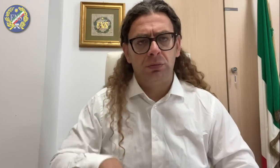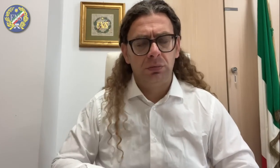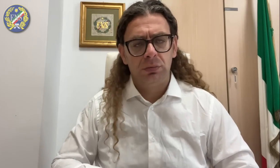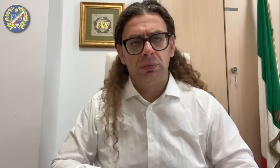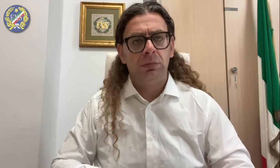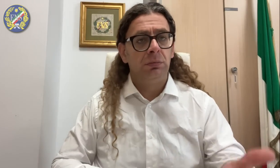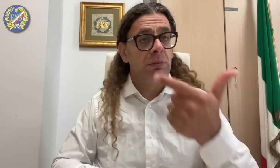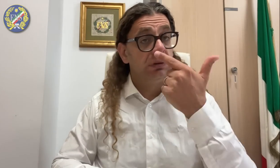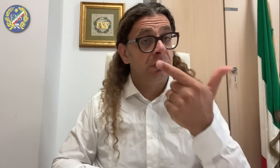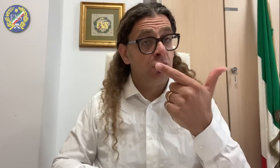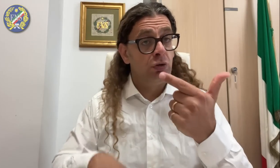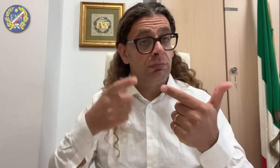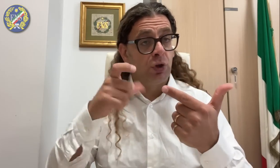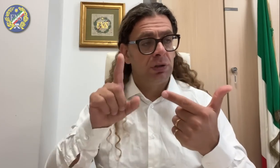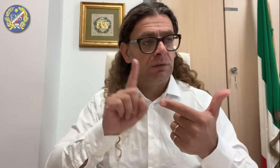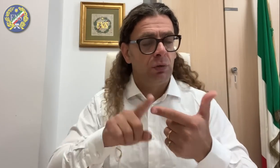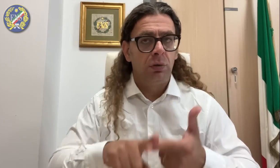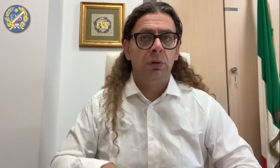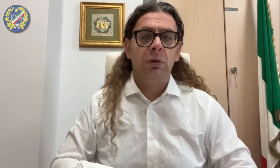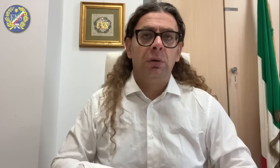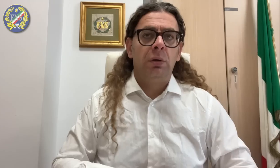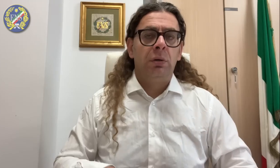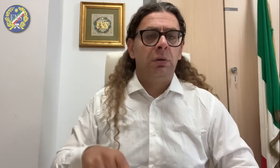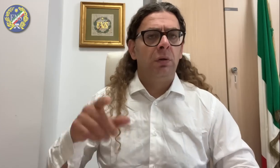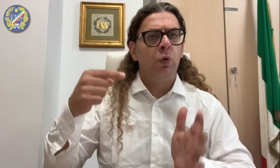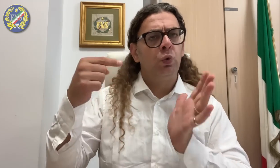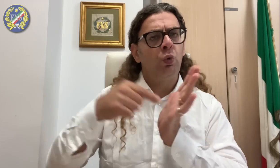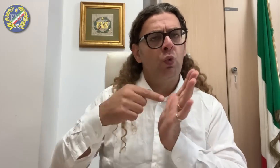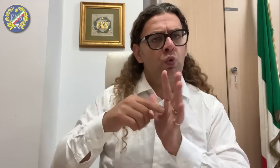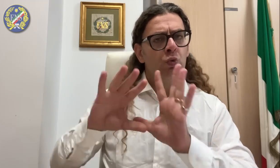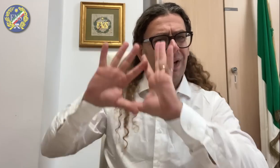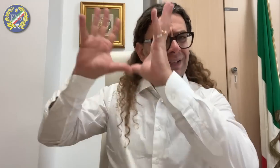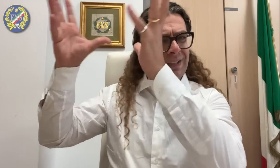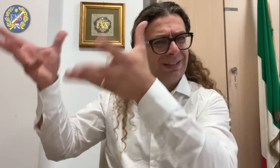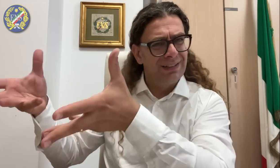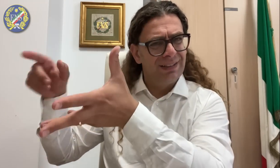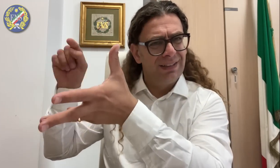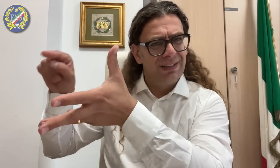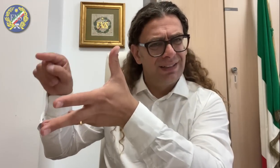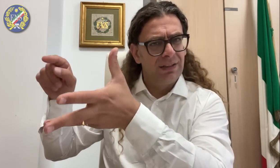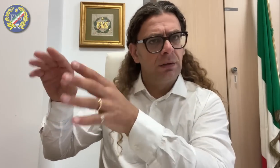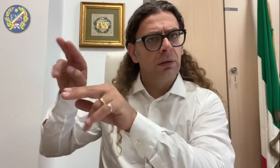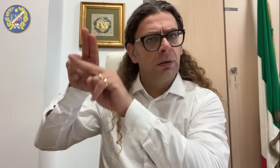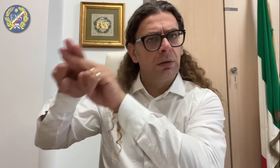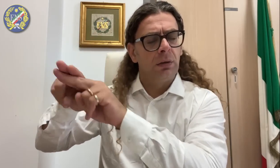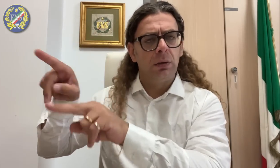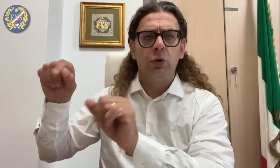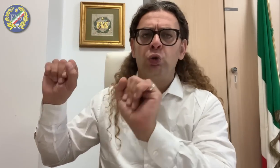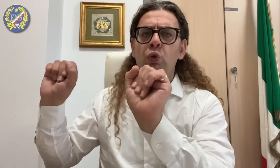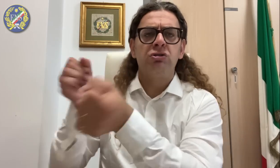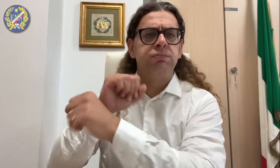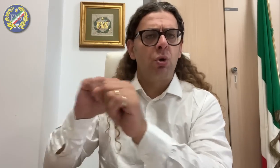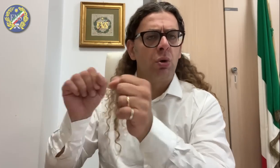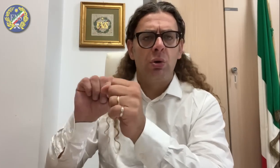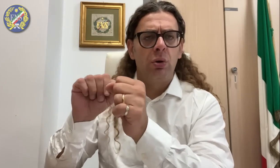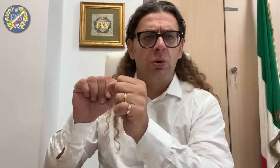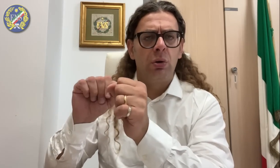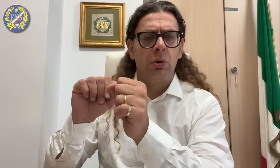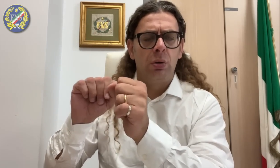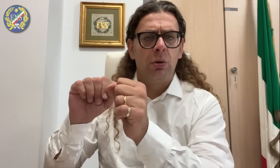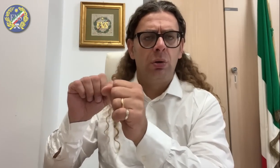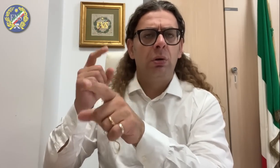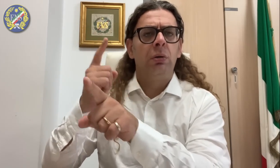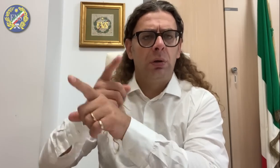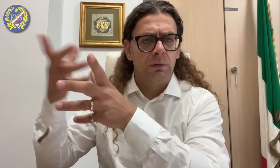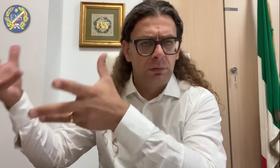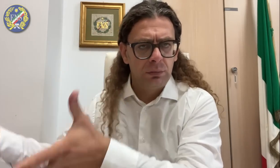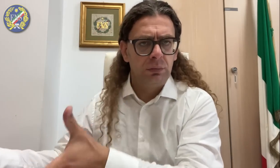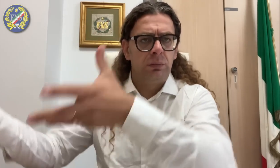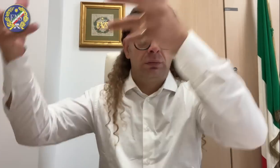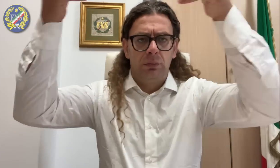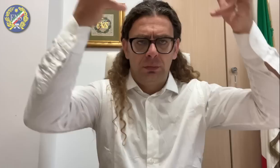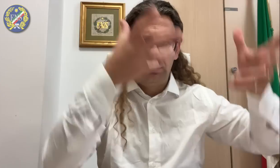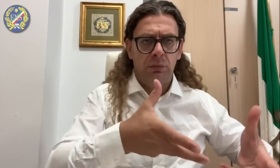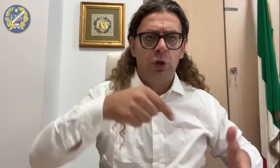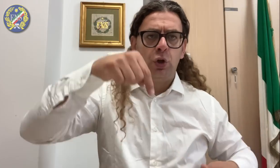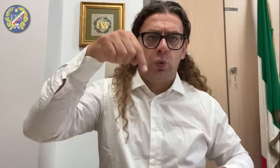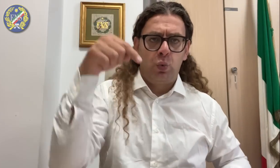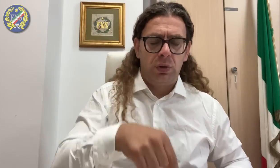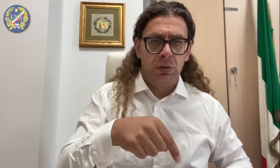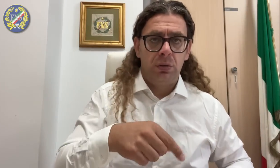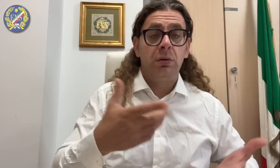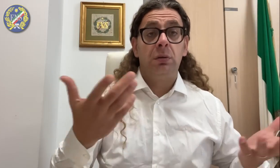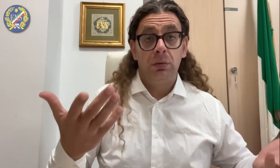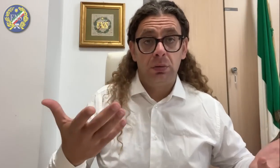In secondo luogo, ribadisco, che non è possibile che il materiale contabile si trovi in un’altra regione, deve essere a disposizione;